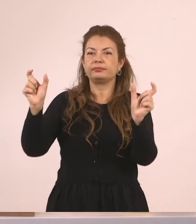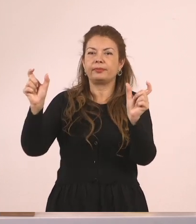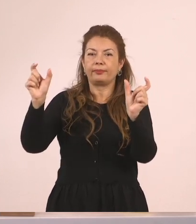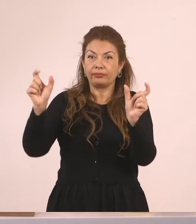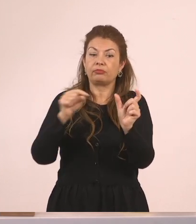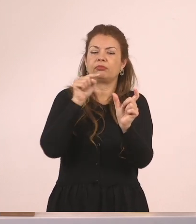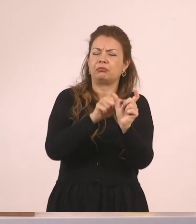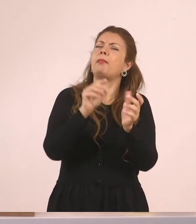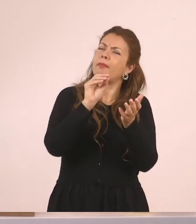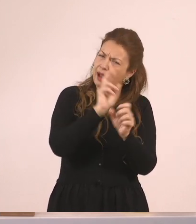Απ' τη λεξούλα χαρτί...